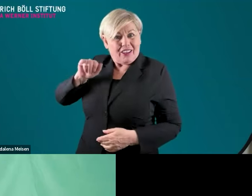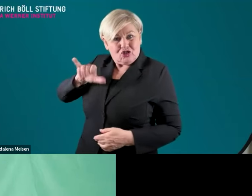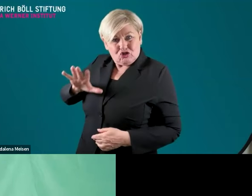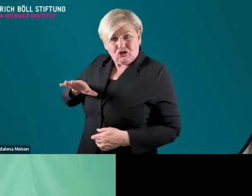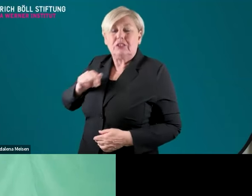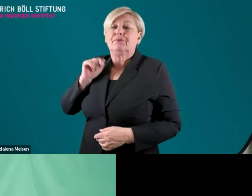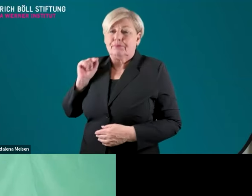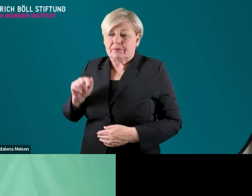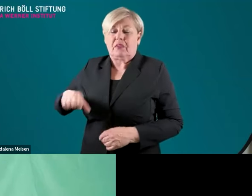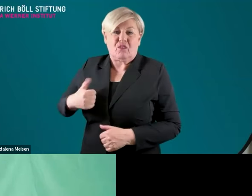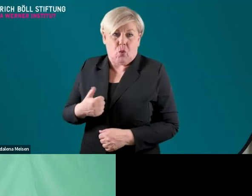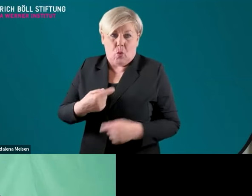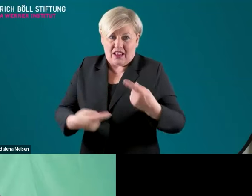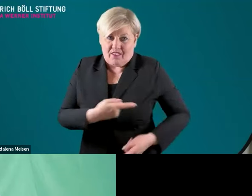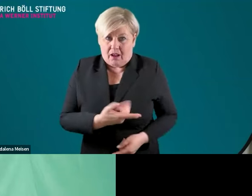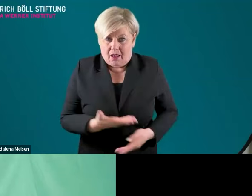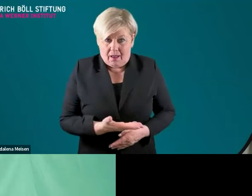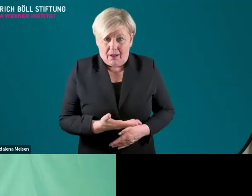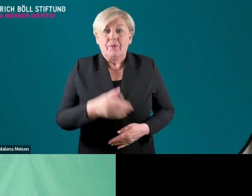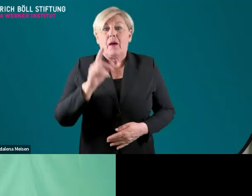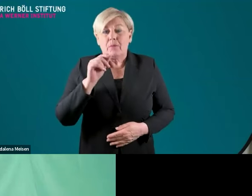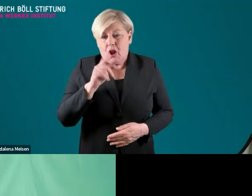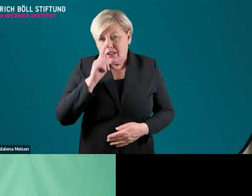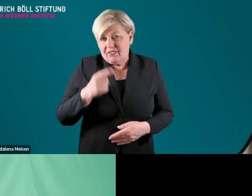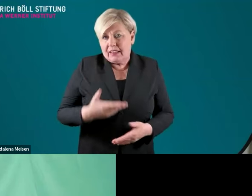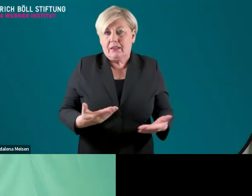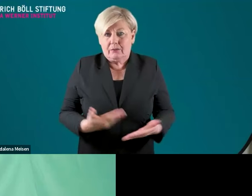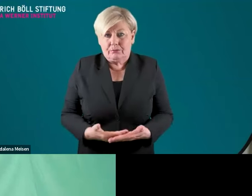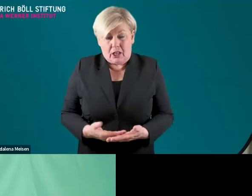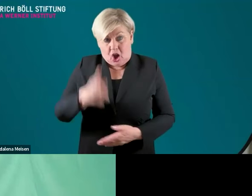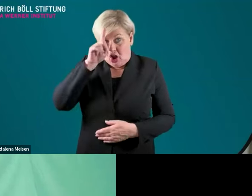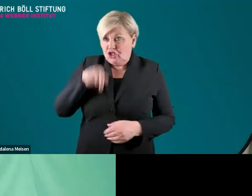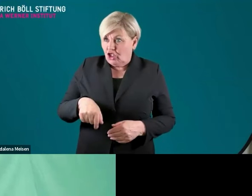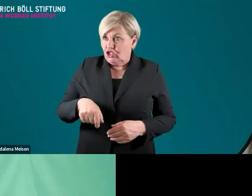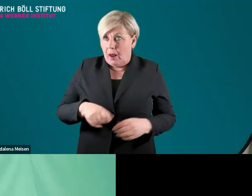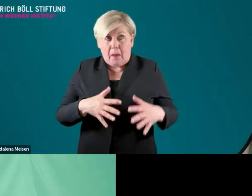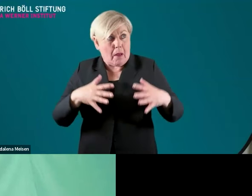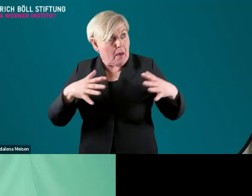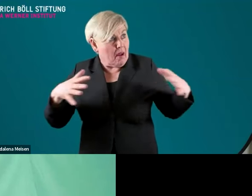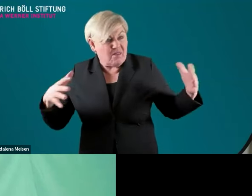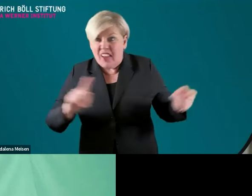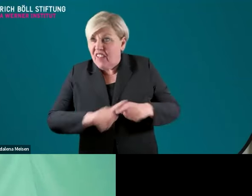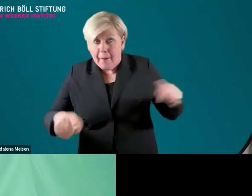Das heißt, wenn dann halt Deutschland überfremdet wird, dann führt es zu einer Frühsexualisierung.